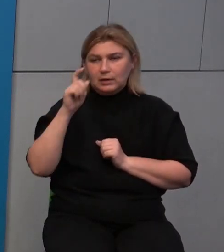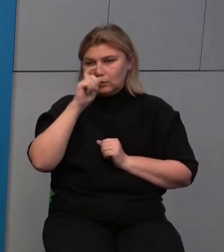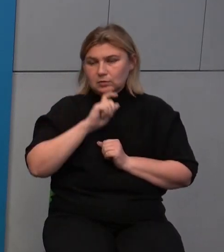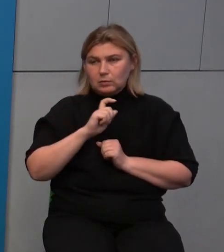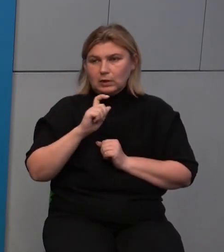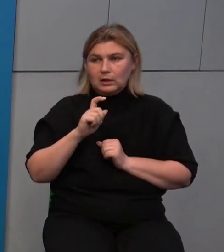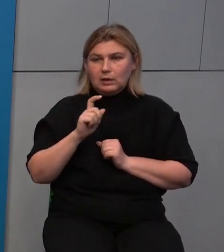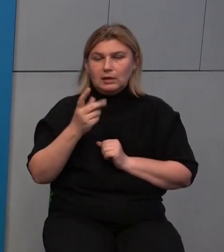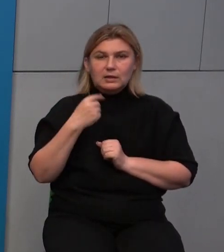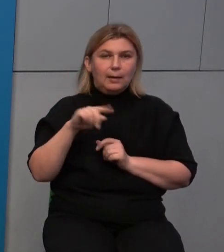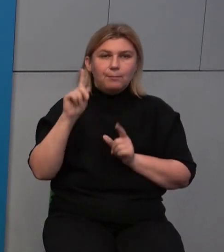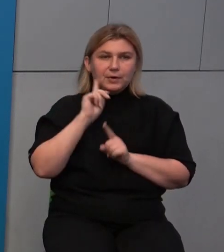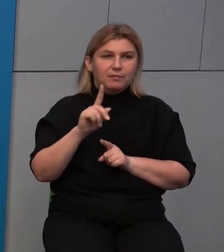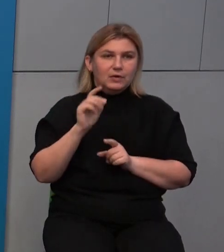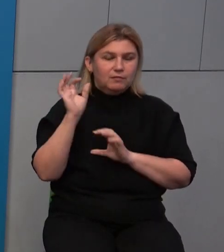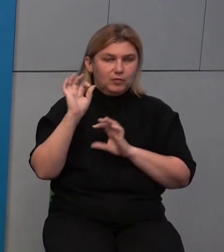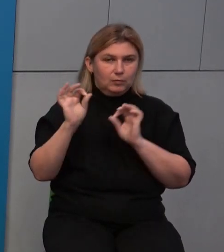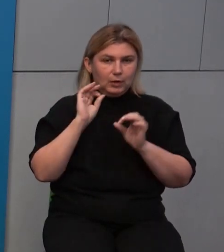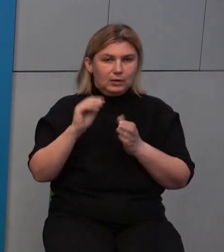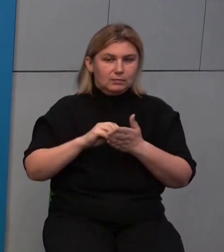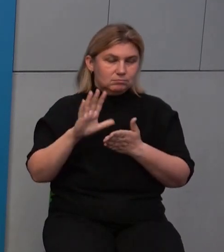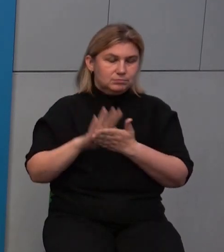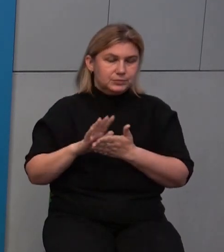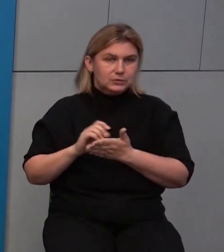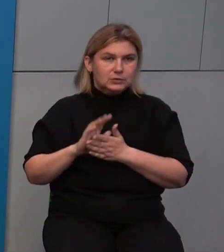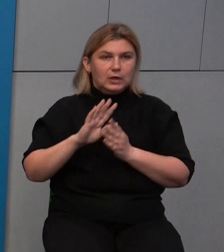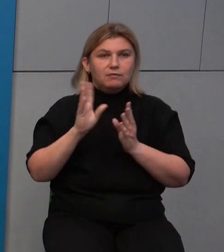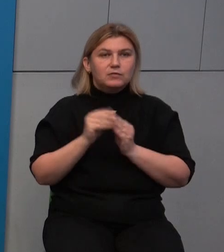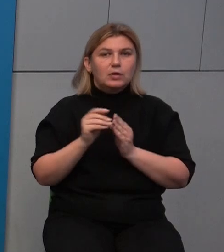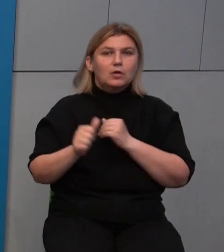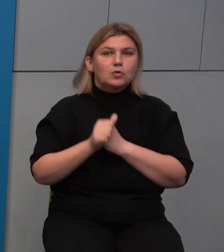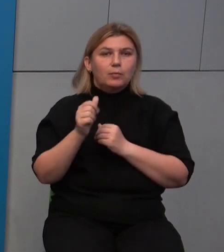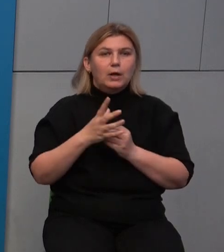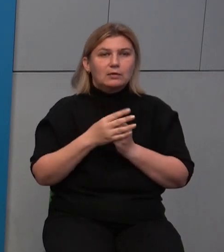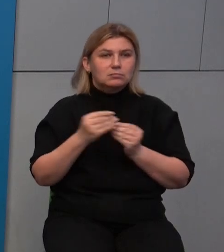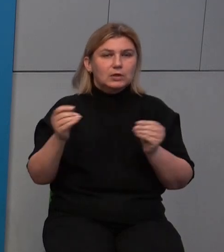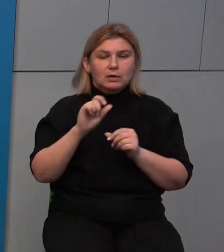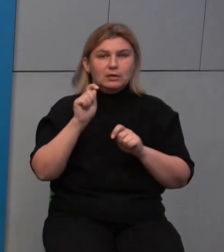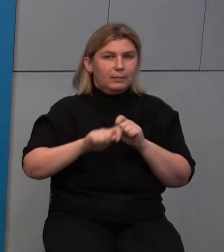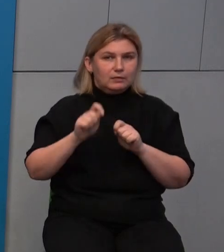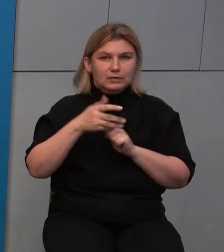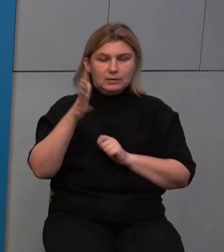nieprawdziwe informacje, licząc na to, że wszystkie dokumenty zaginęły i nikt tego nie sprawdzi.